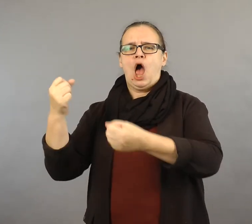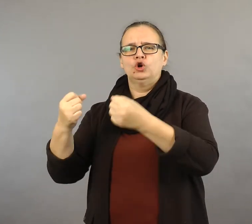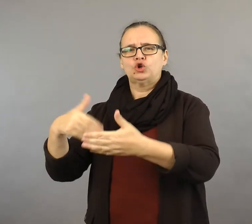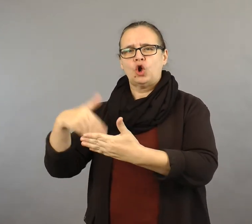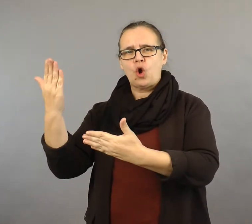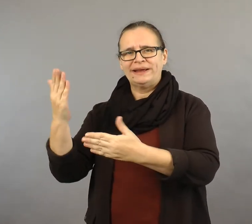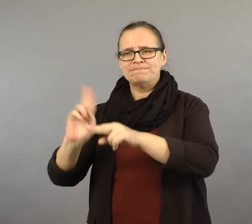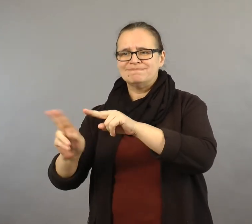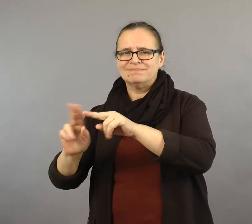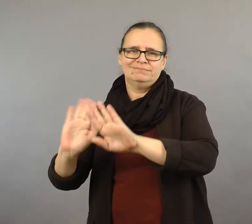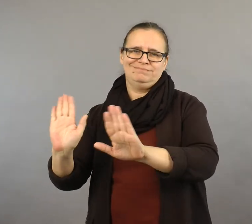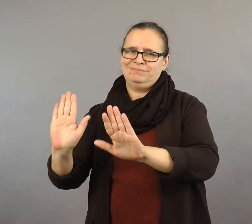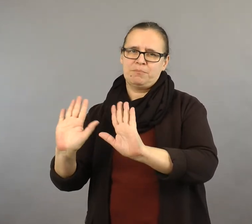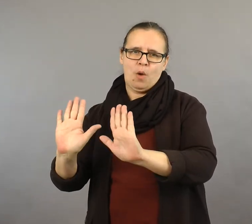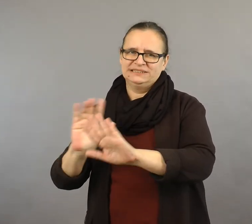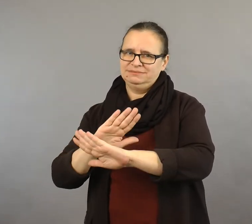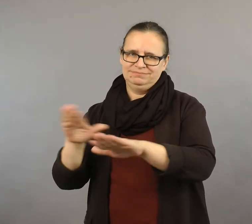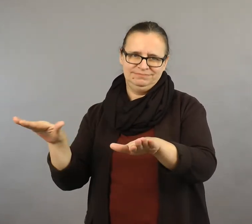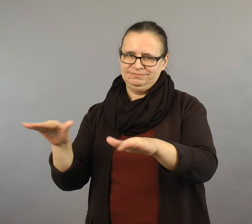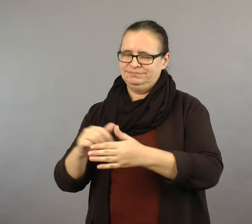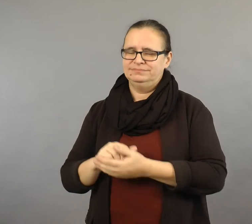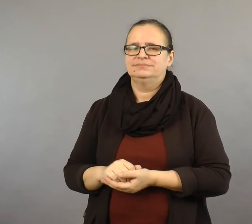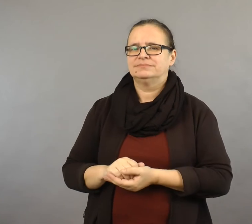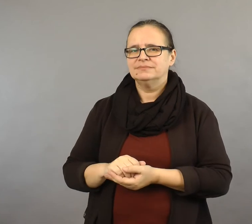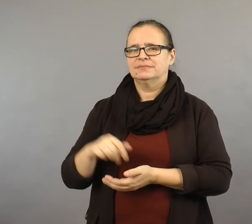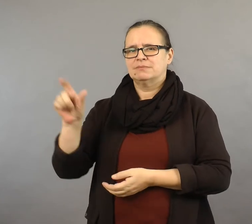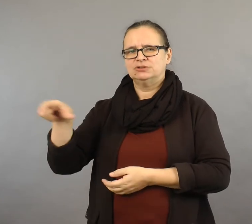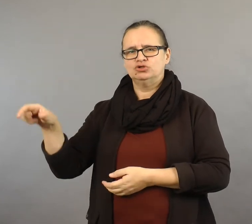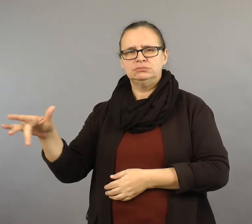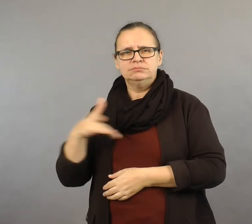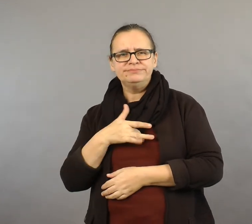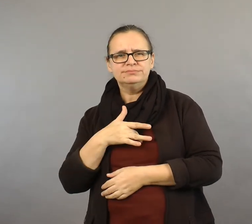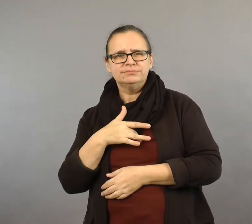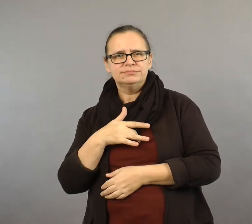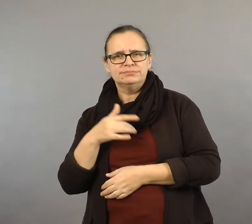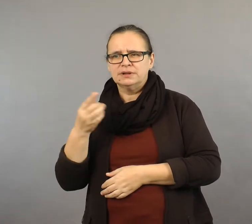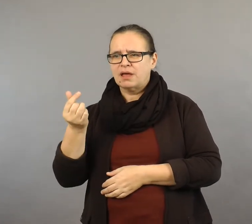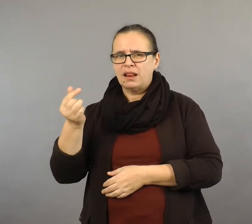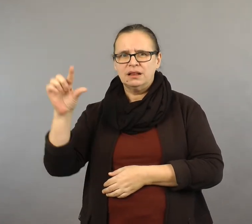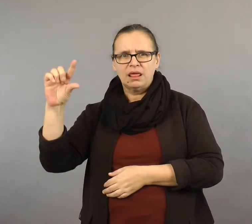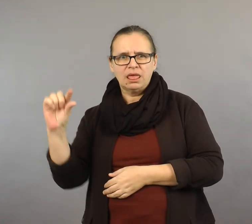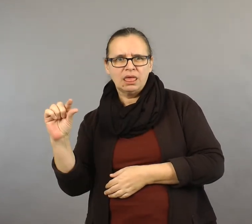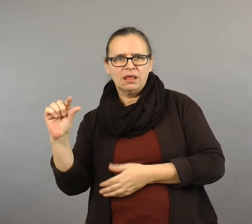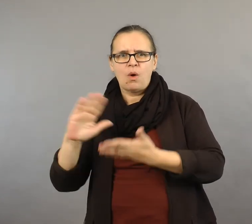Die alten Modelle nicht mehr verbessern können Deshalb sind manche Menschen betroffen, weil sie weniger verdienen